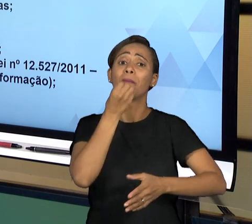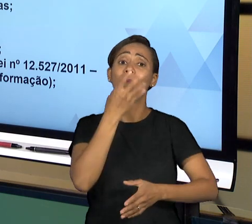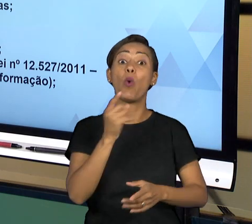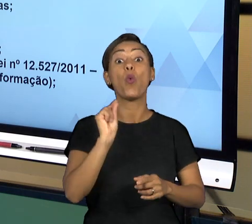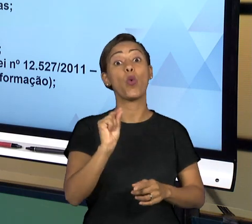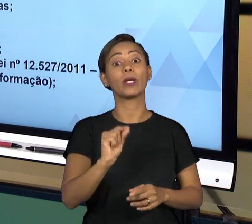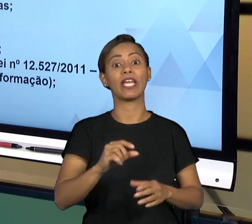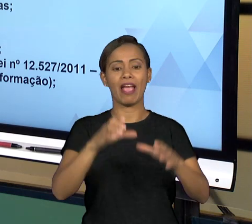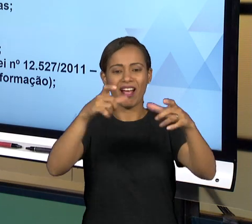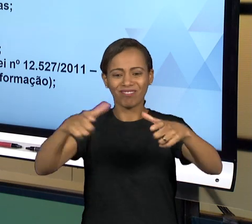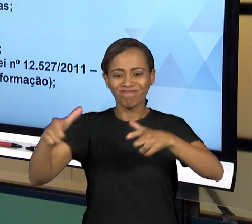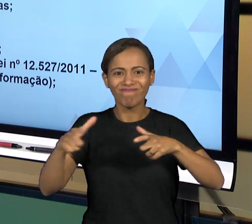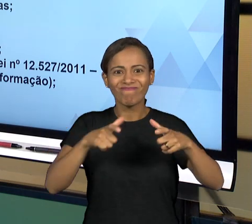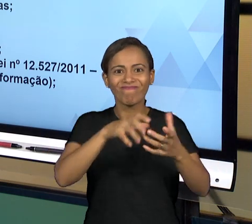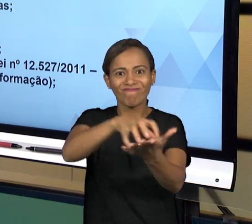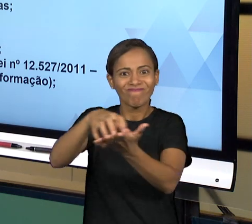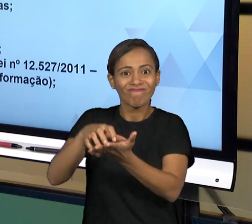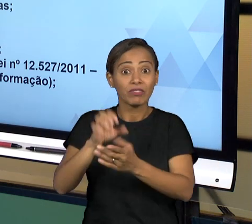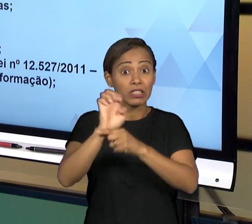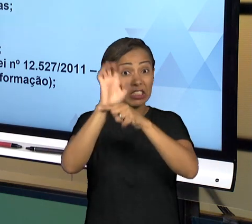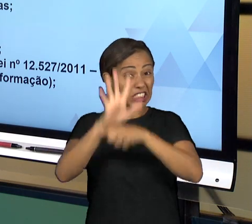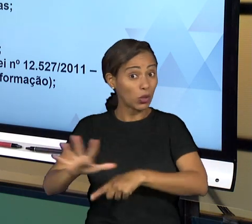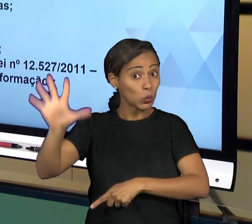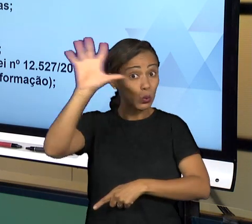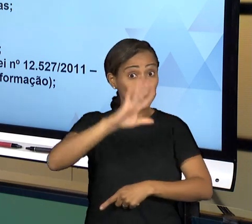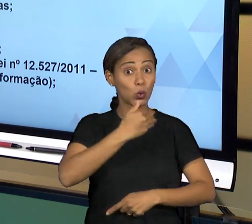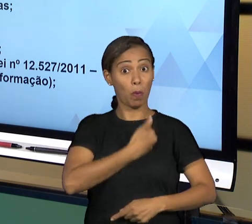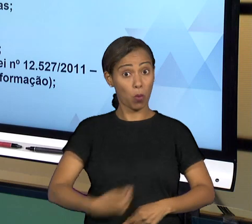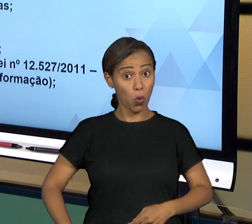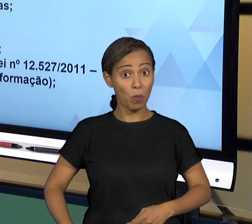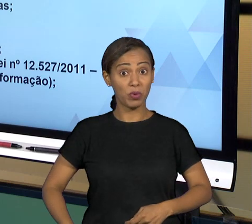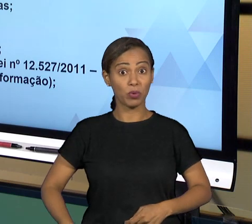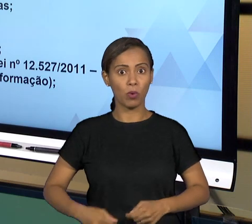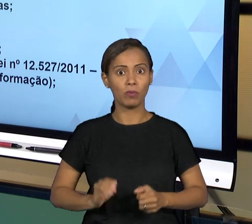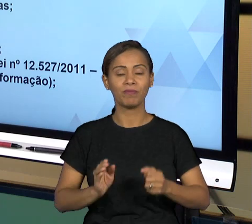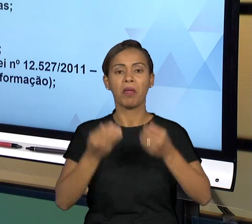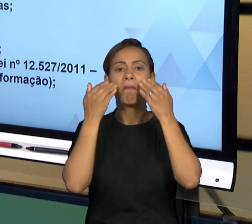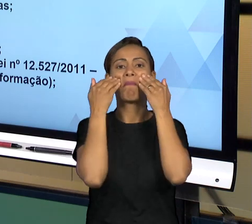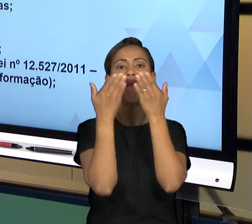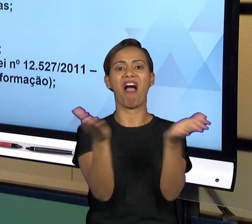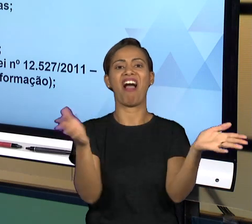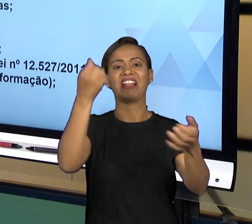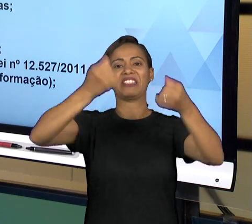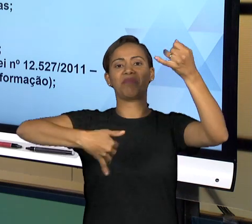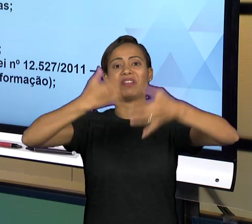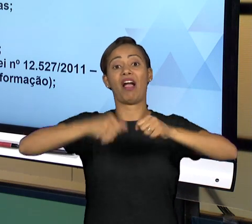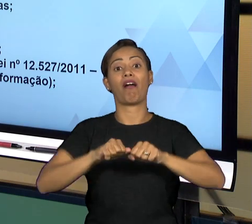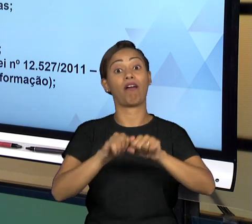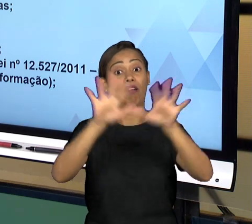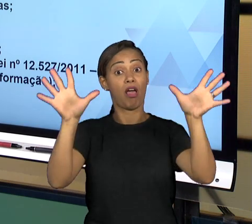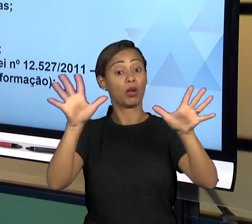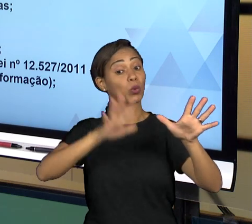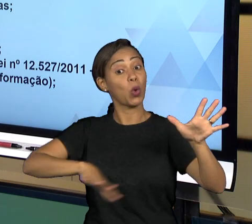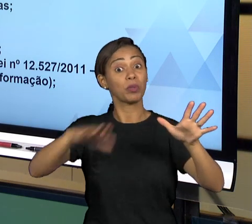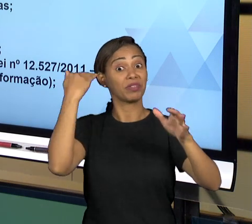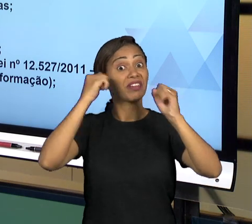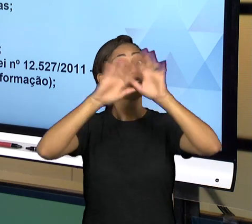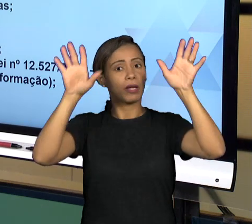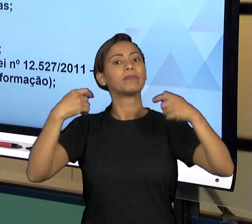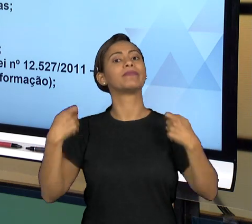DAÍ PORQUE QUANDO A GENTE MENCIONA EM TERMOS DE ACCOUNTABILITY, EM TERMOS DE TRANSPARÊNCIA, EM TERMOS DE COLEGIADO, DE VOCÊ ENQUANTO GESTOR